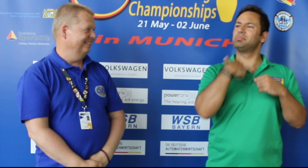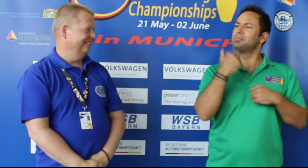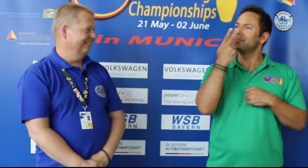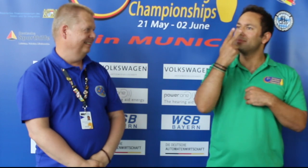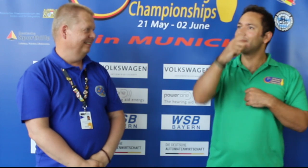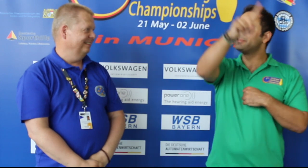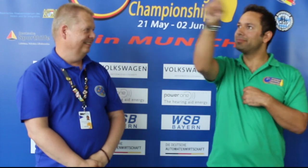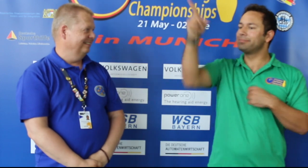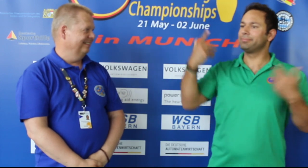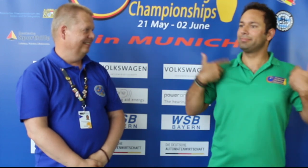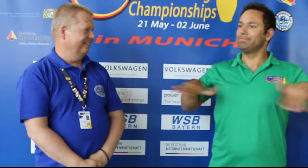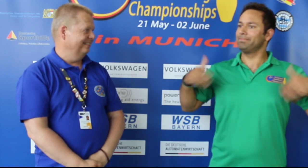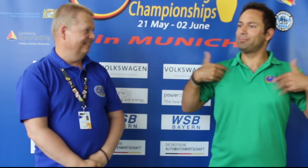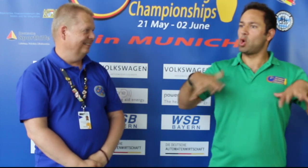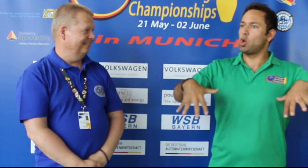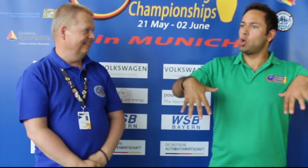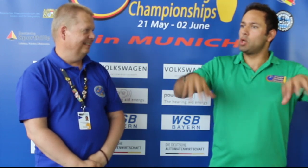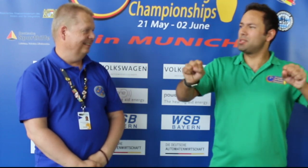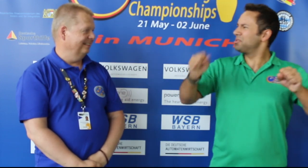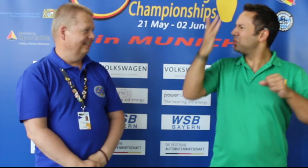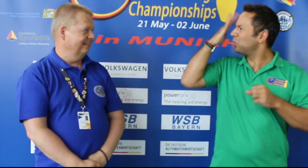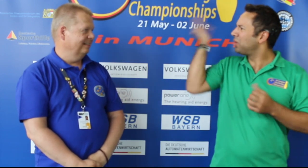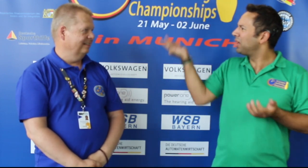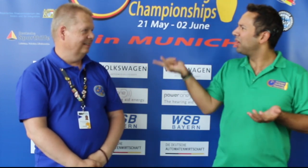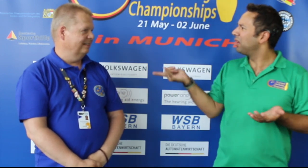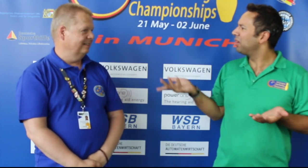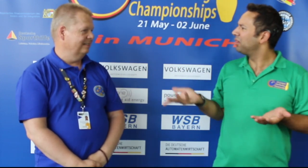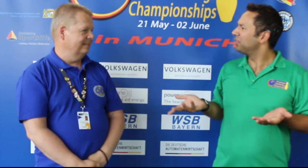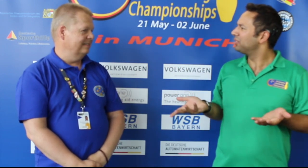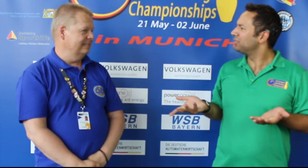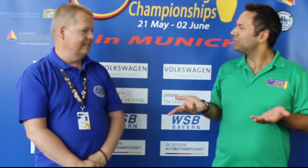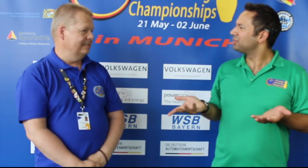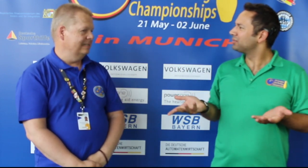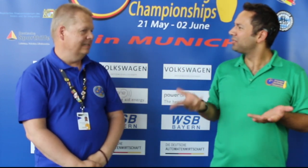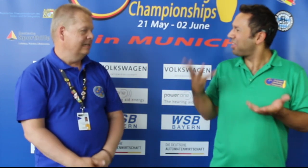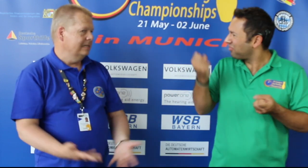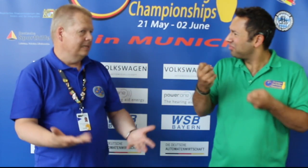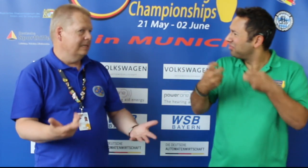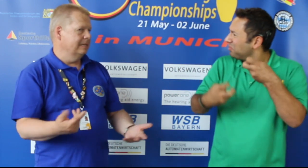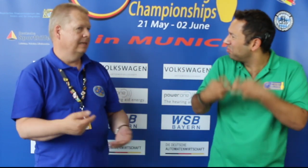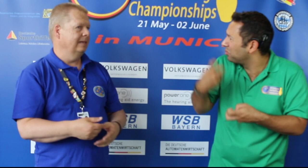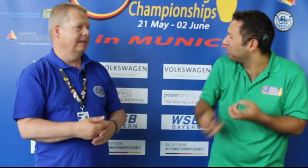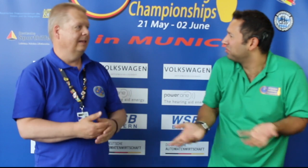Wenn keiner sich bewirbt, woran könnte das liegen?